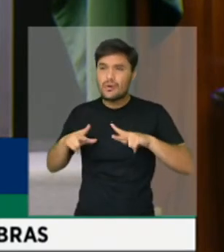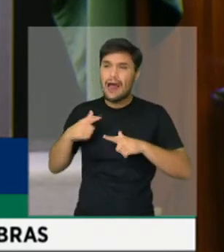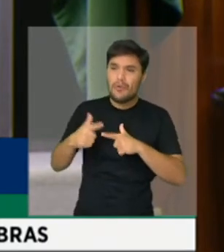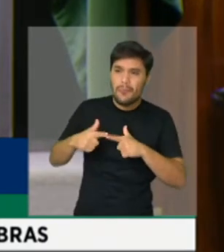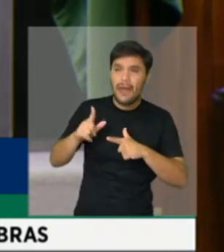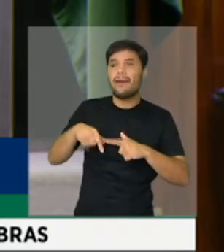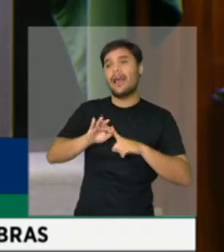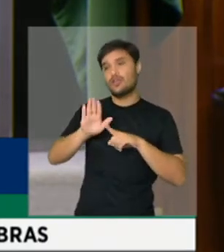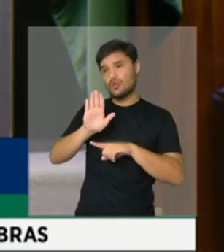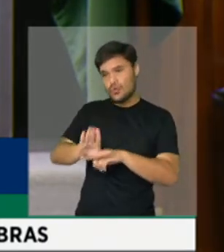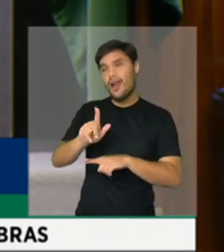QUEM FOI SOCORRER? O SISTEMA ELETROBRAS. O ESTADO DE NOVO.